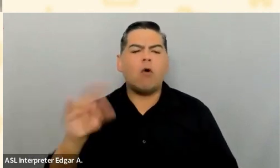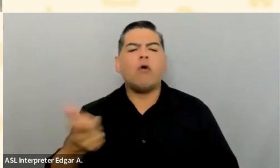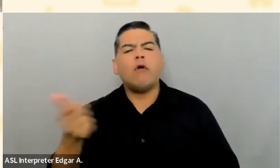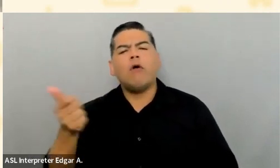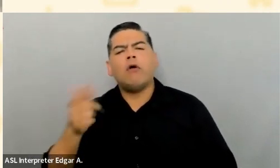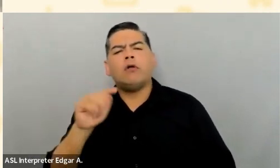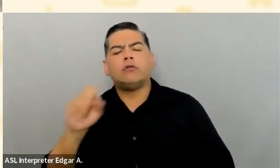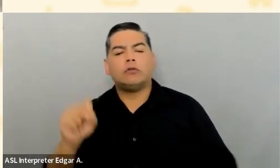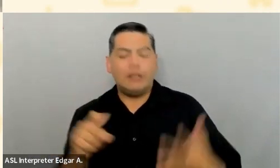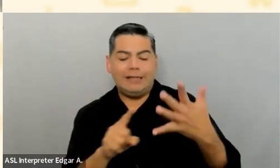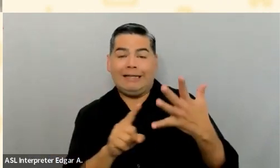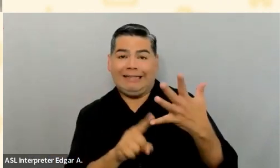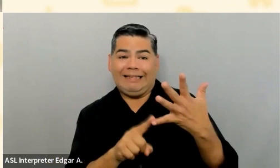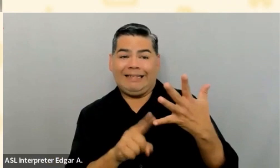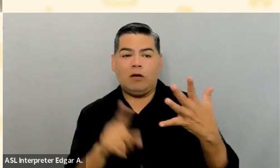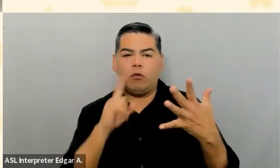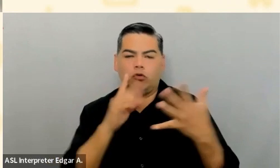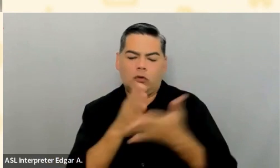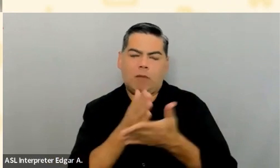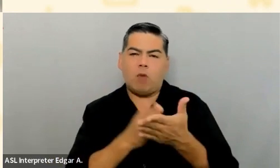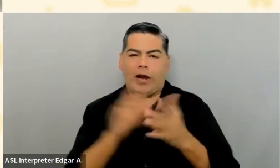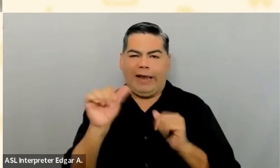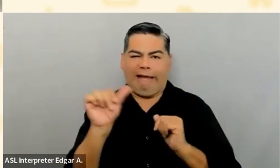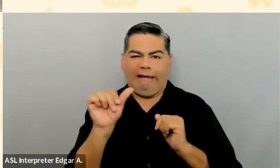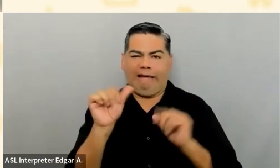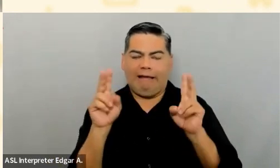Y luego repasaré la parte A, lo que se cubre